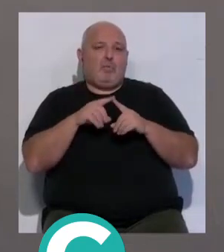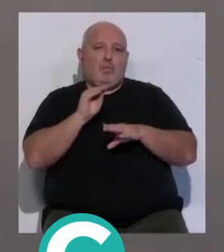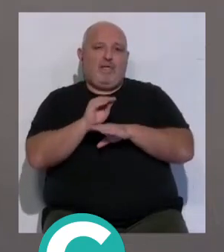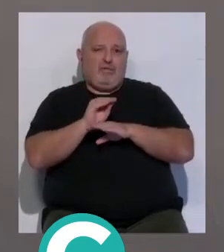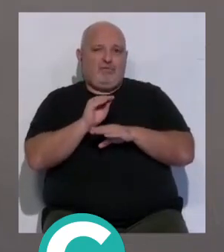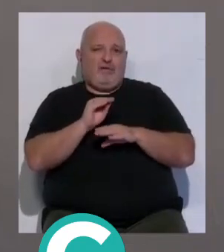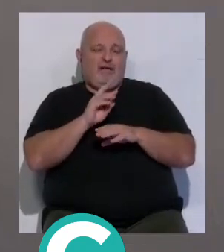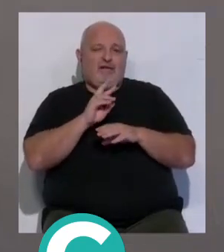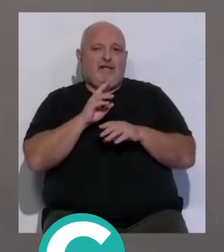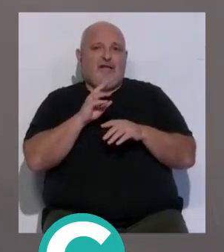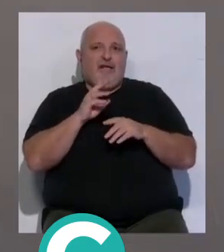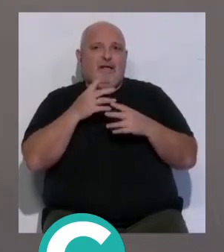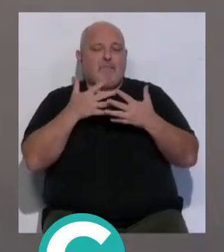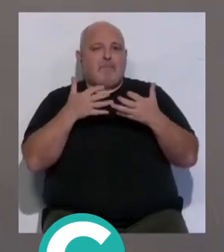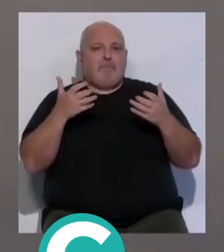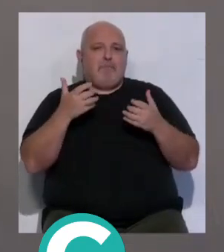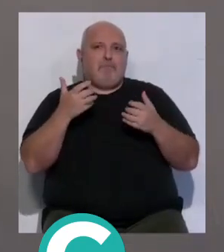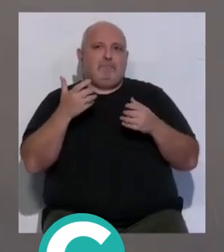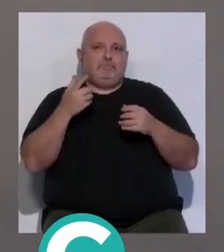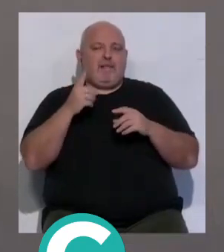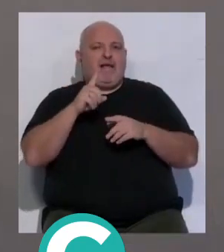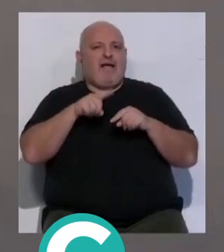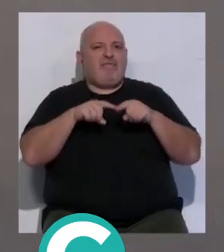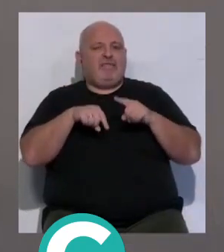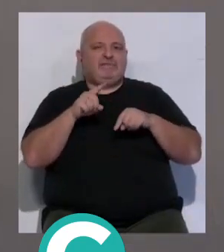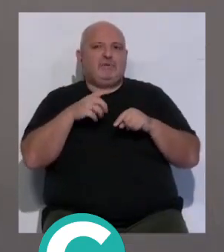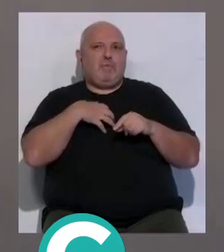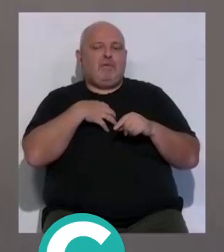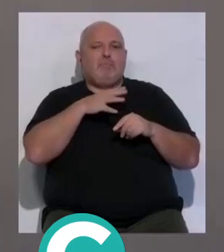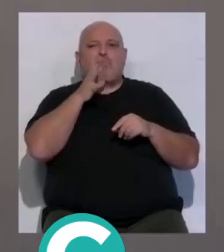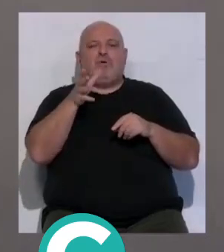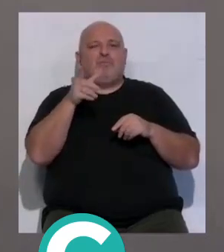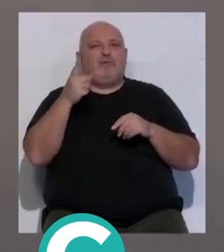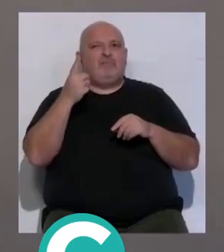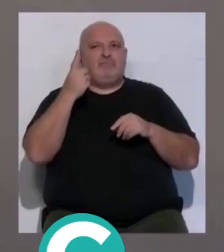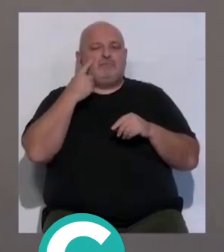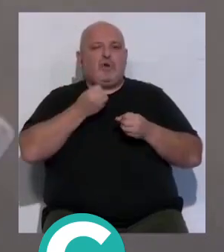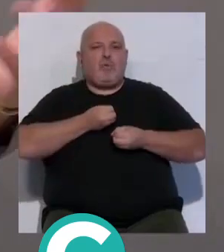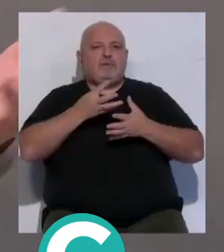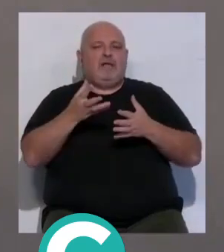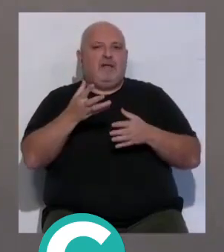lo que decís pero también que no podés porque vos estás comentando una cosa lo como estamos hablando